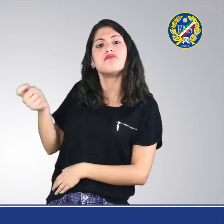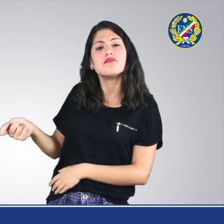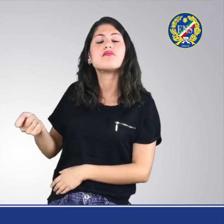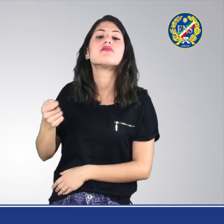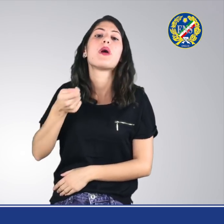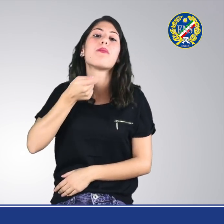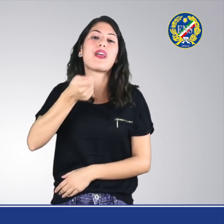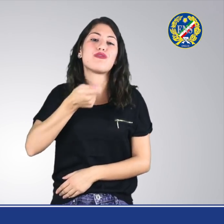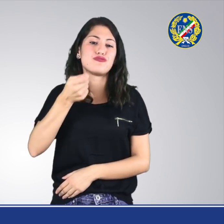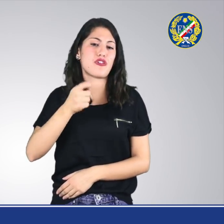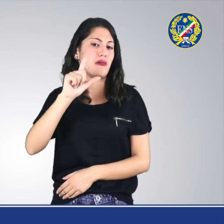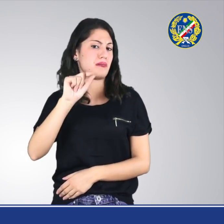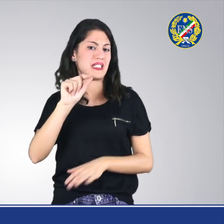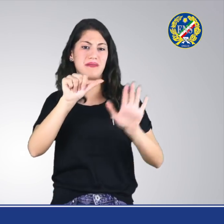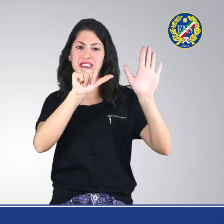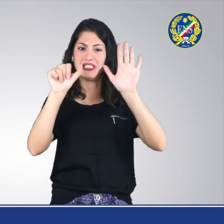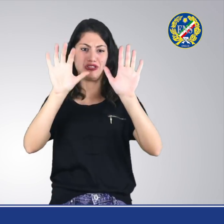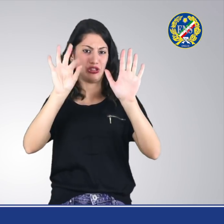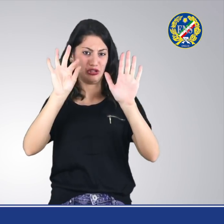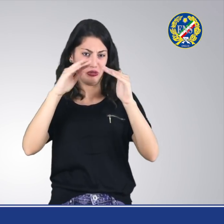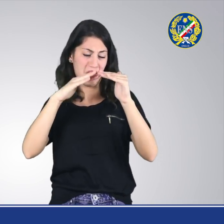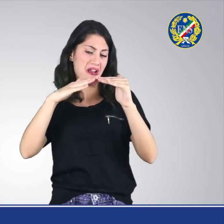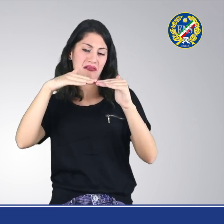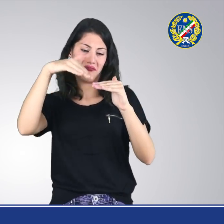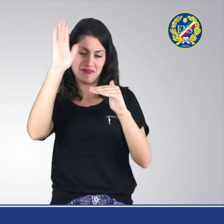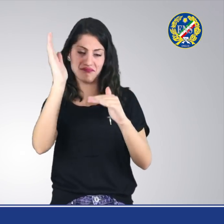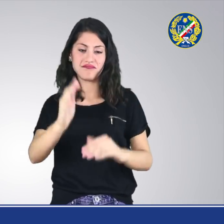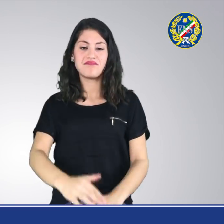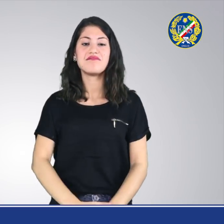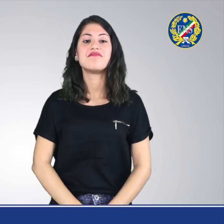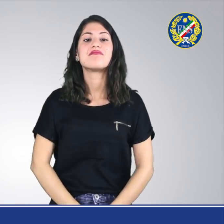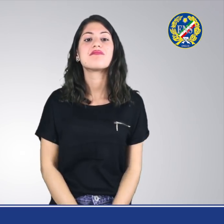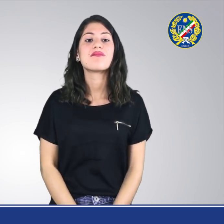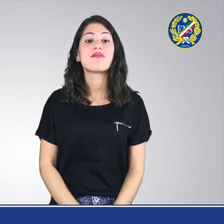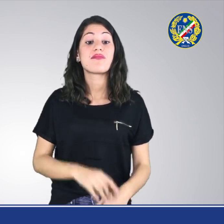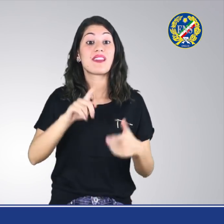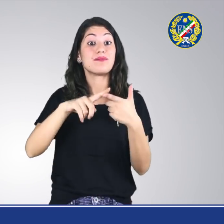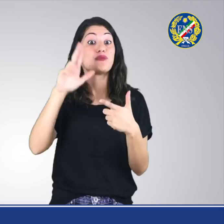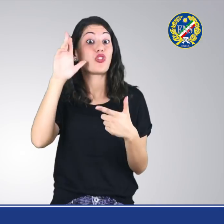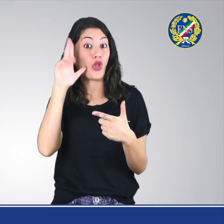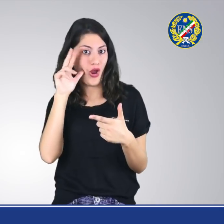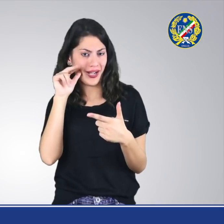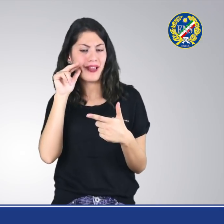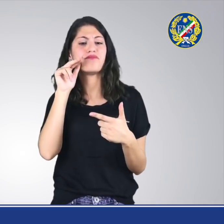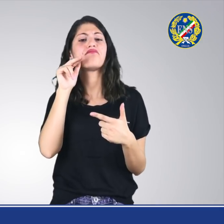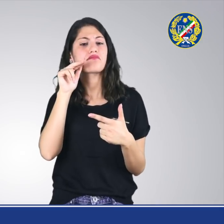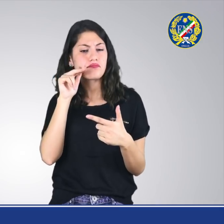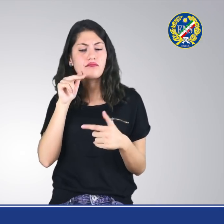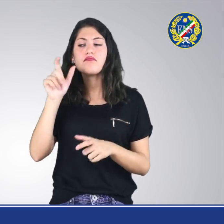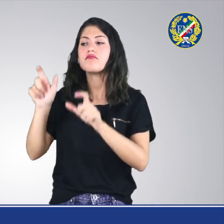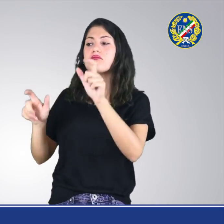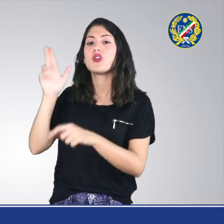la pensione anticipata minima di 650 euro. 2) Sconti contributivi per le donne,